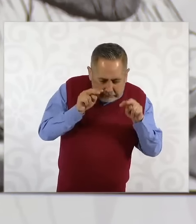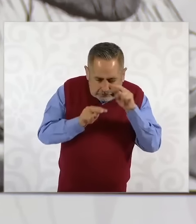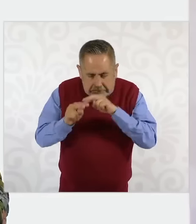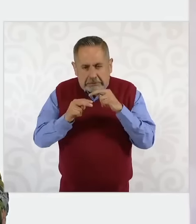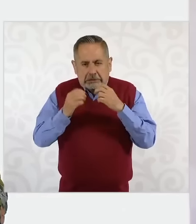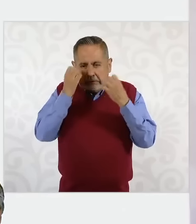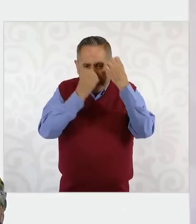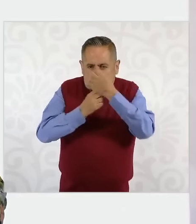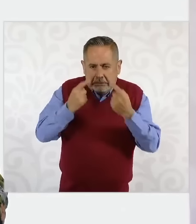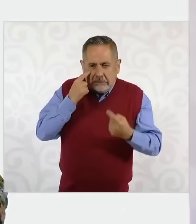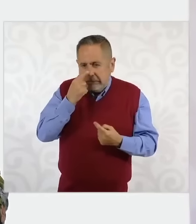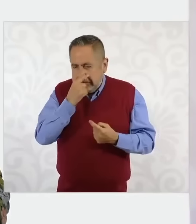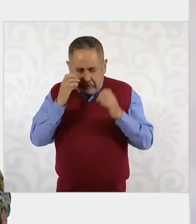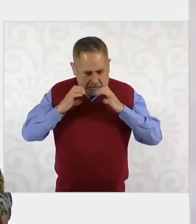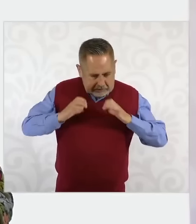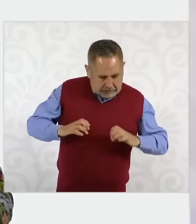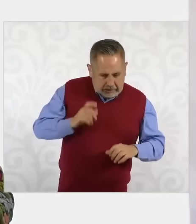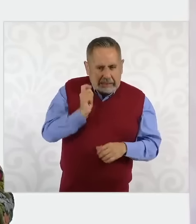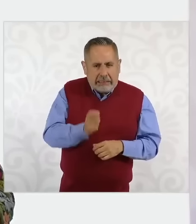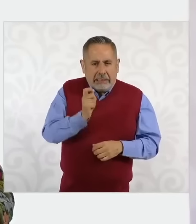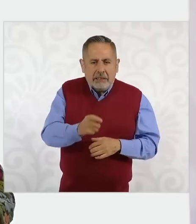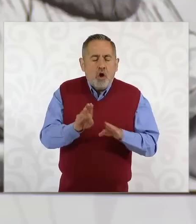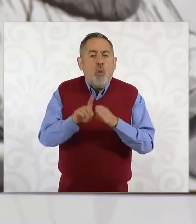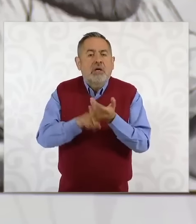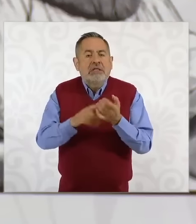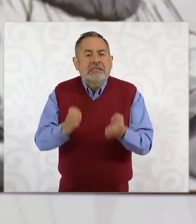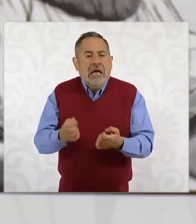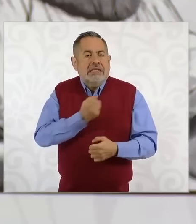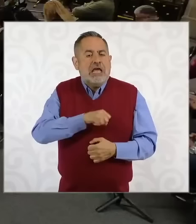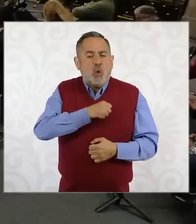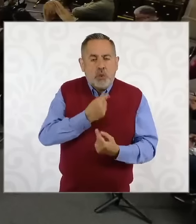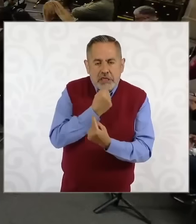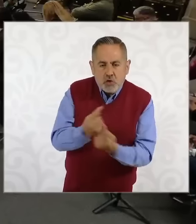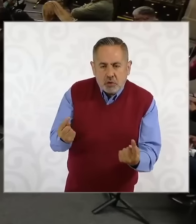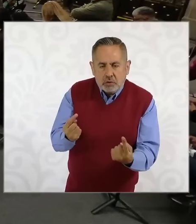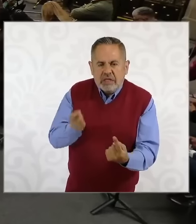eh importantes para conocer la salud de las niñas y los niños. No sé si quieres platicar. [música] Yeah. [música]